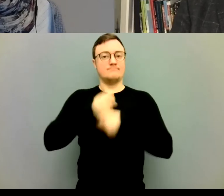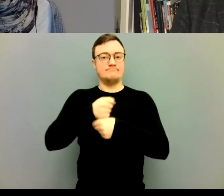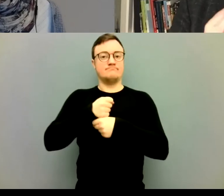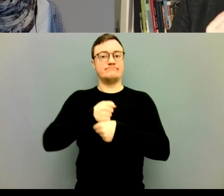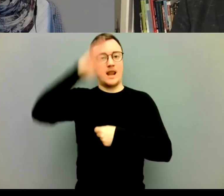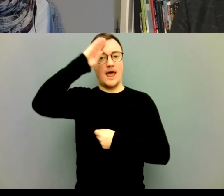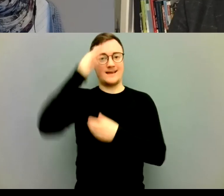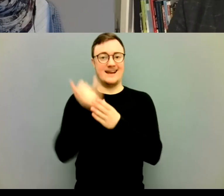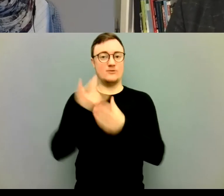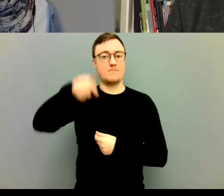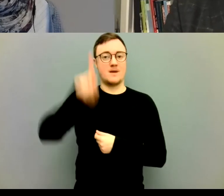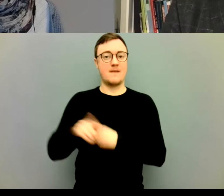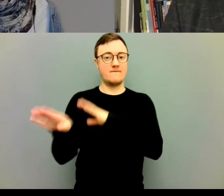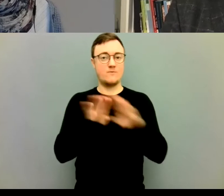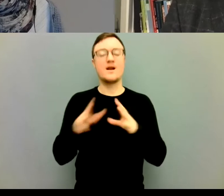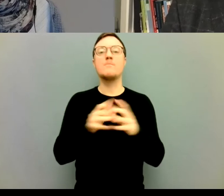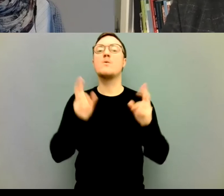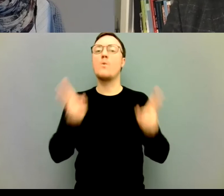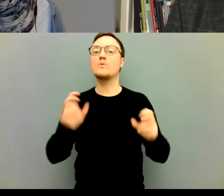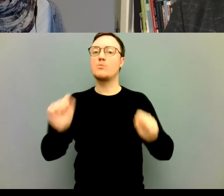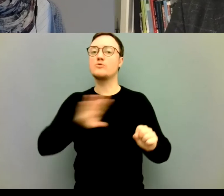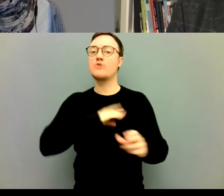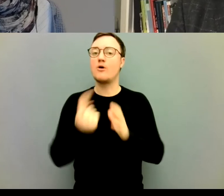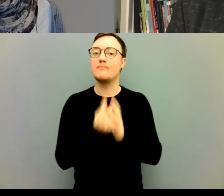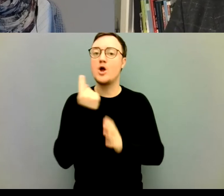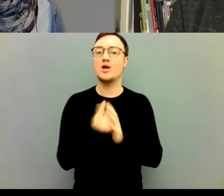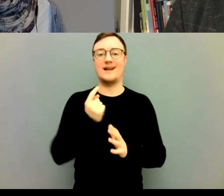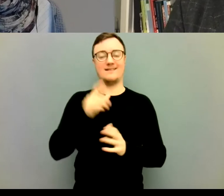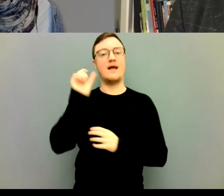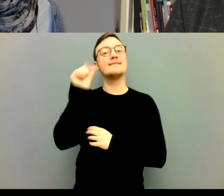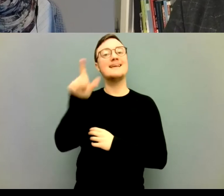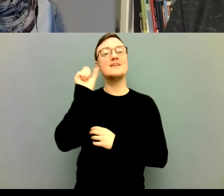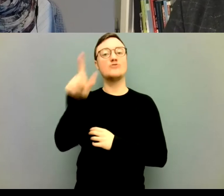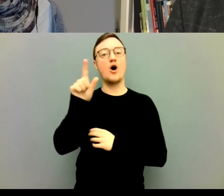men jag måste också ha möjligheten att digitalt kommunicera med de-